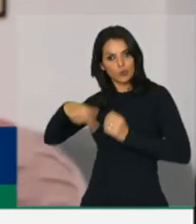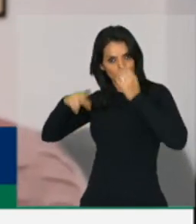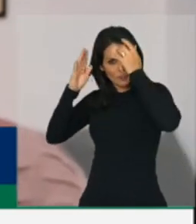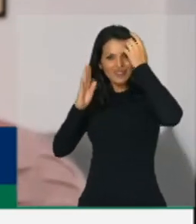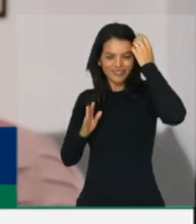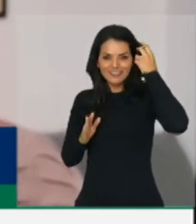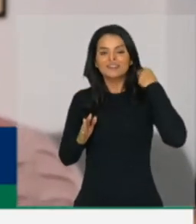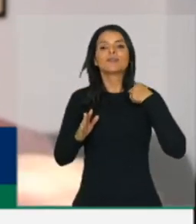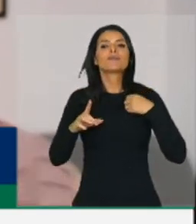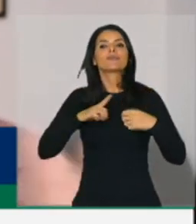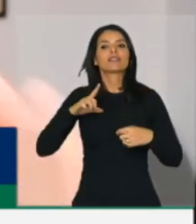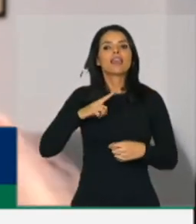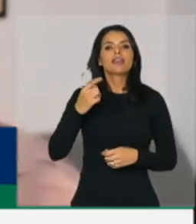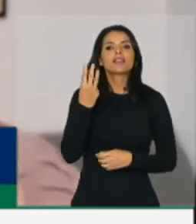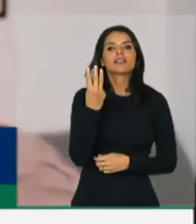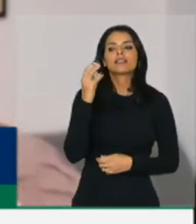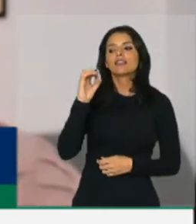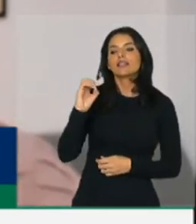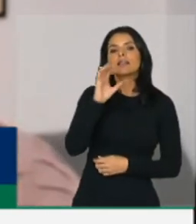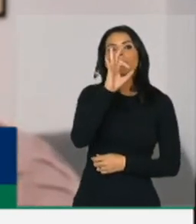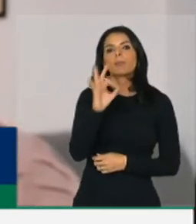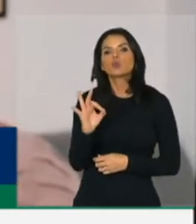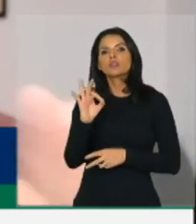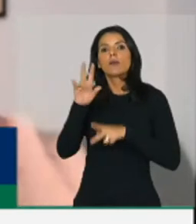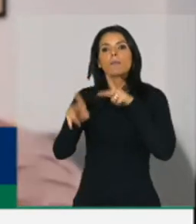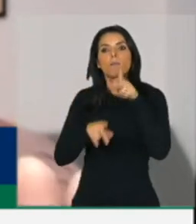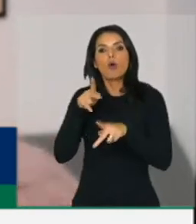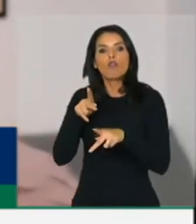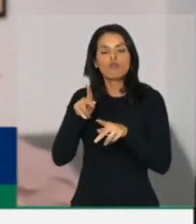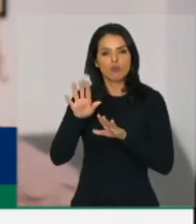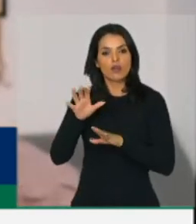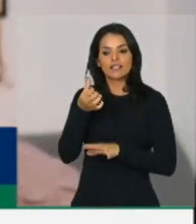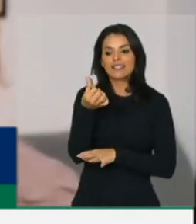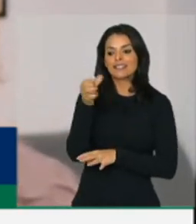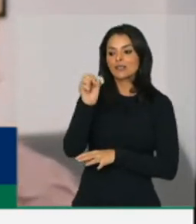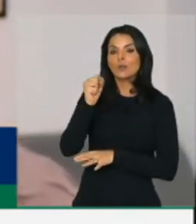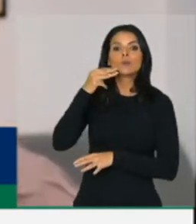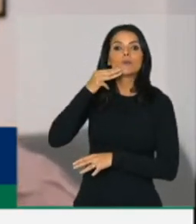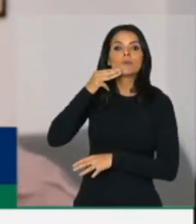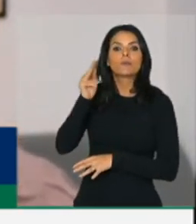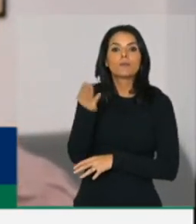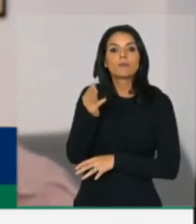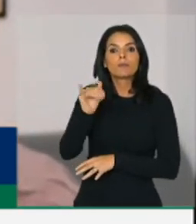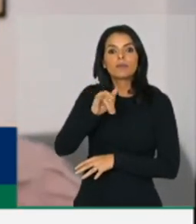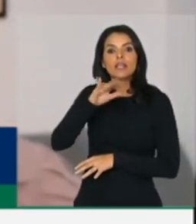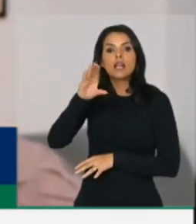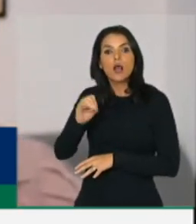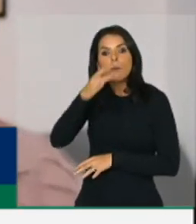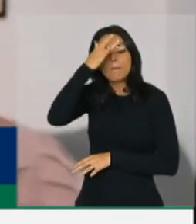DA UNIÃO, MAIS DE 30% DA POPULAÇÃO, OU SEJA, 68 MILHÕES DE BRASILEIROS PRECISARAM DO